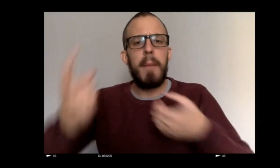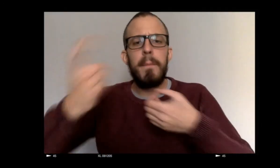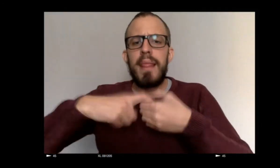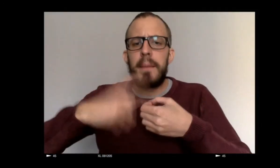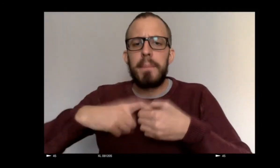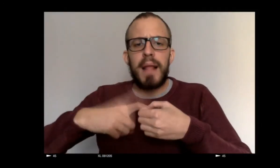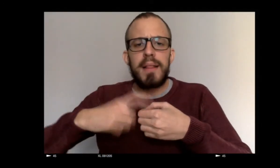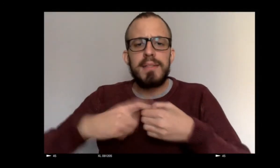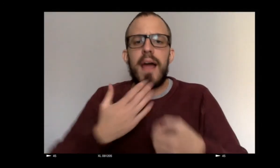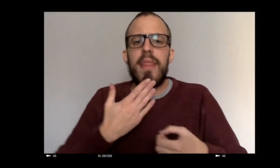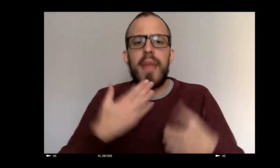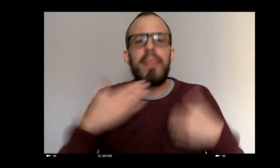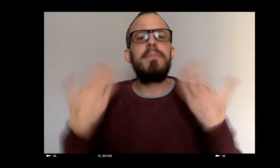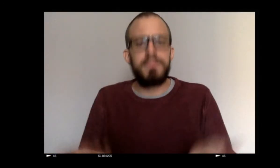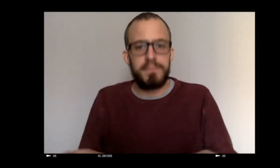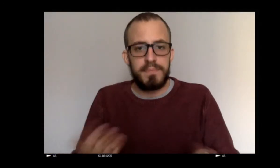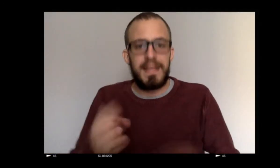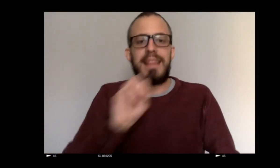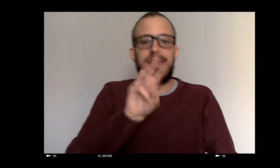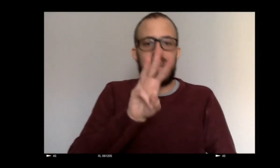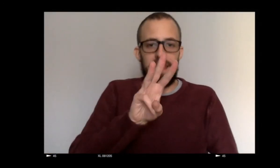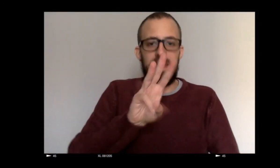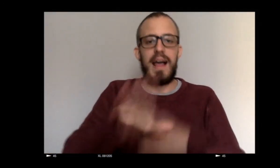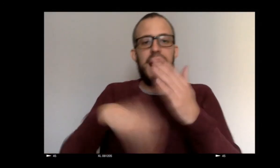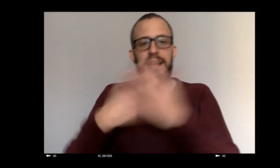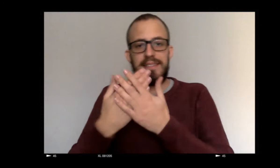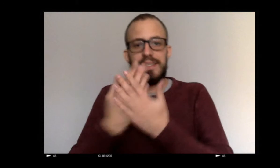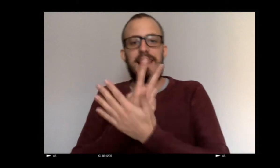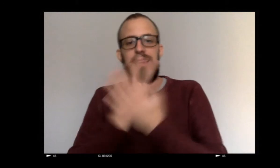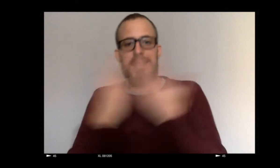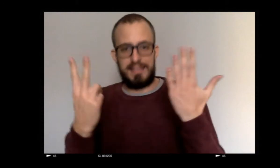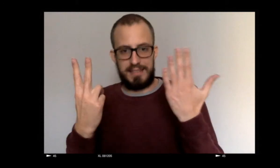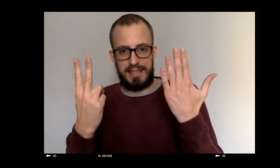La edad de las personas participantes es de 13 a 17 años.